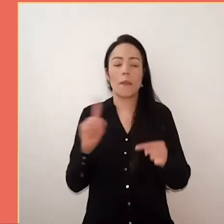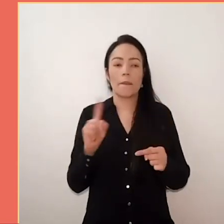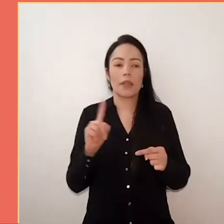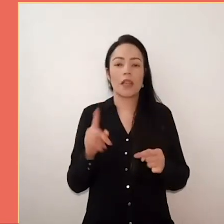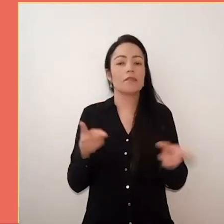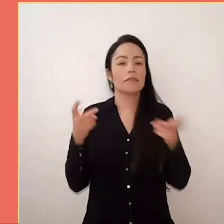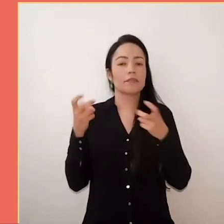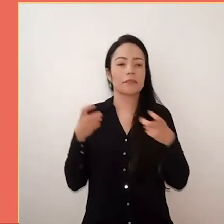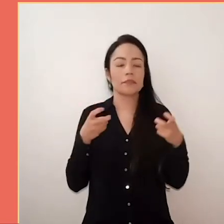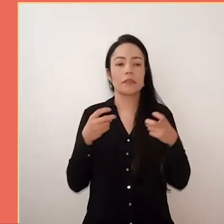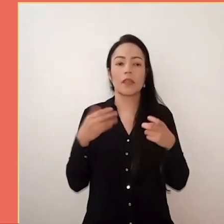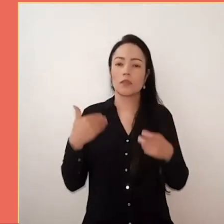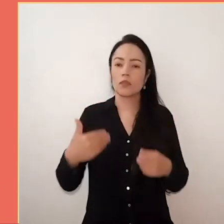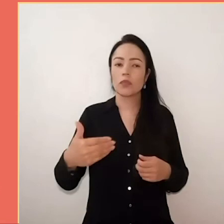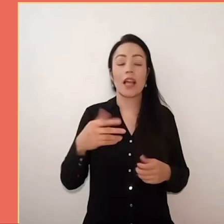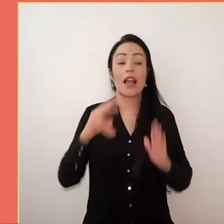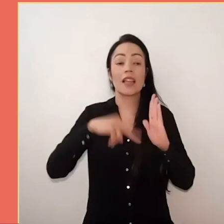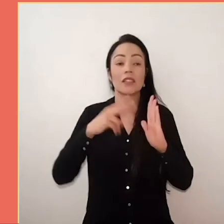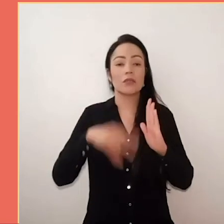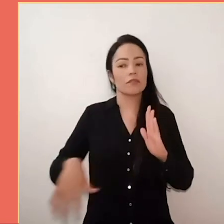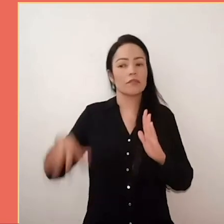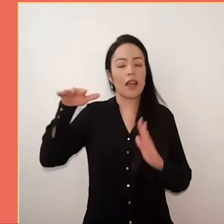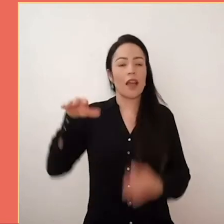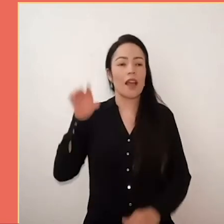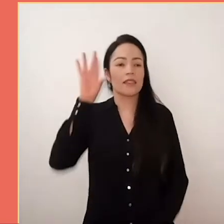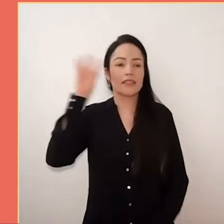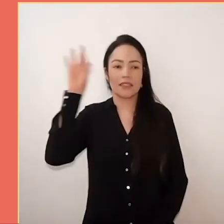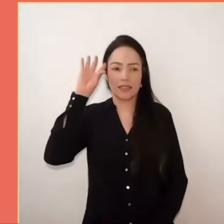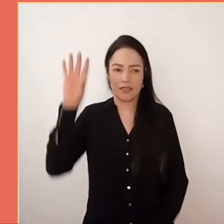e com essa perspectiva de leitor reflexivo em nenhum de seus aspectos.